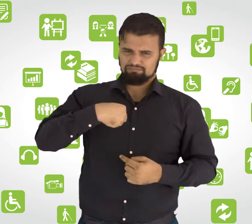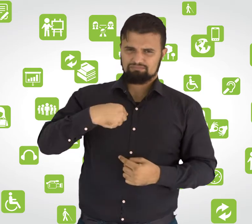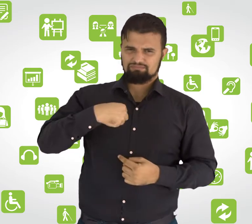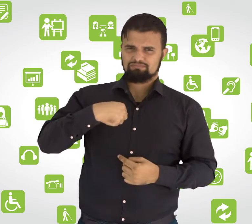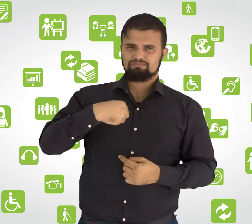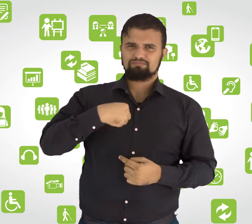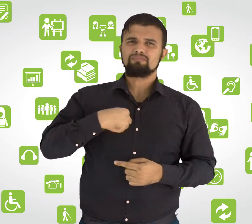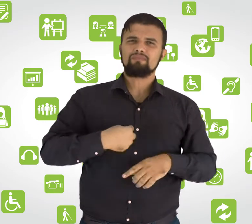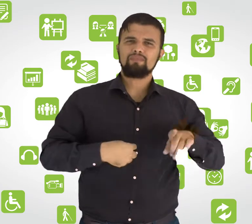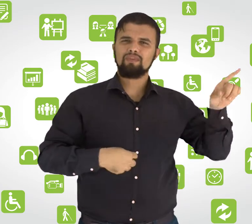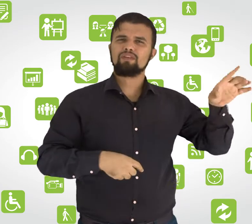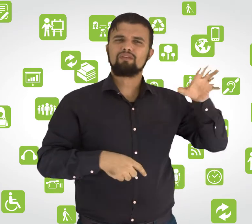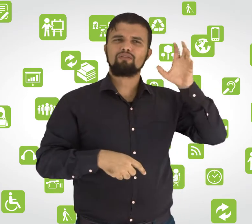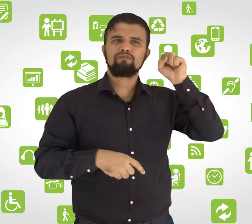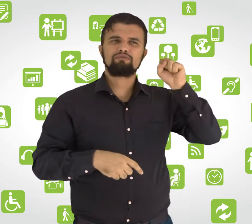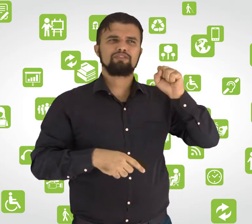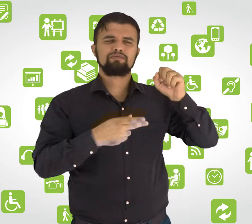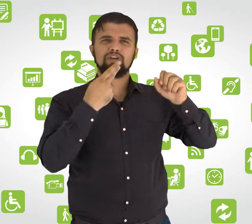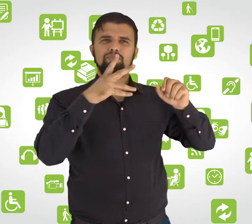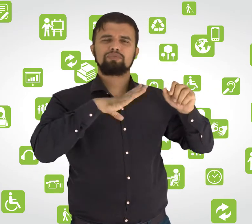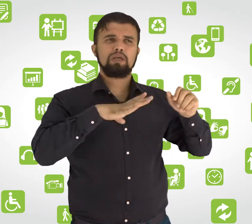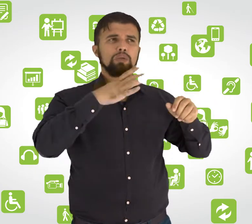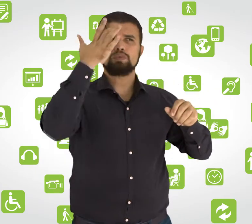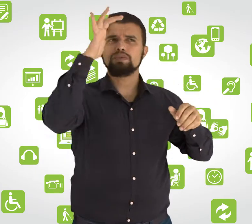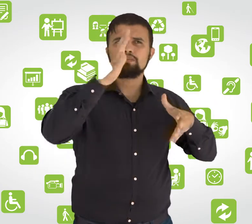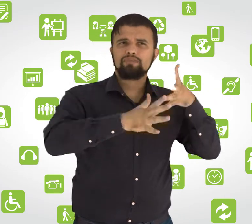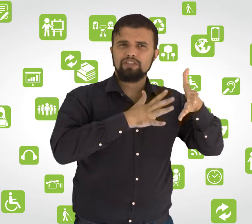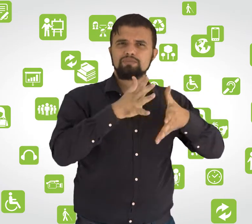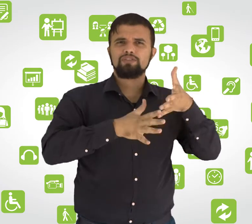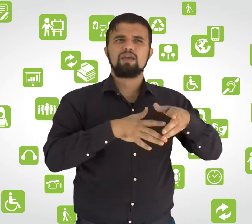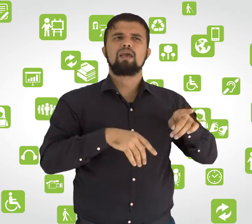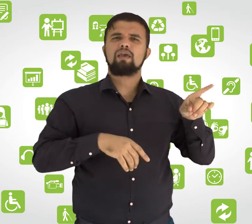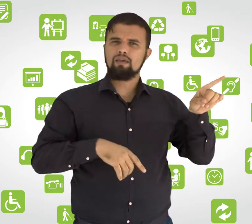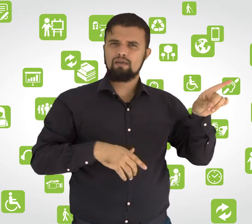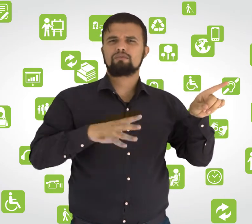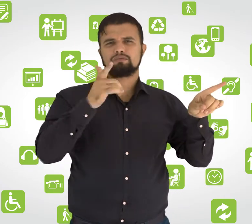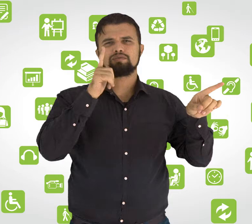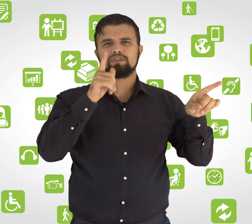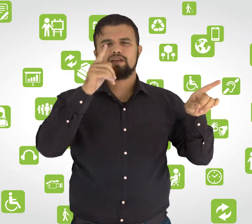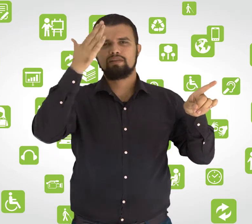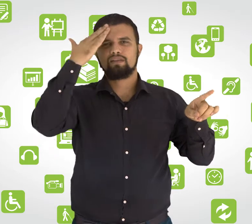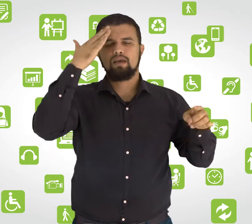Eles conseguem entender sinais como "eu", mesmo não sabendo Libras.